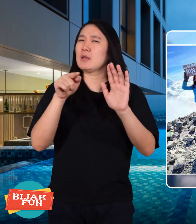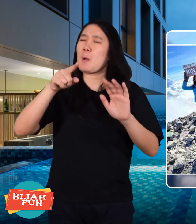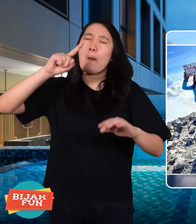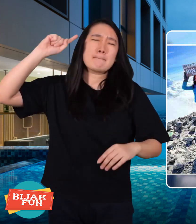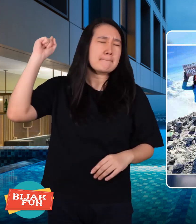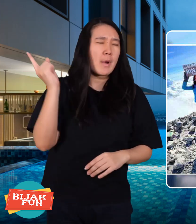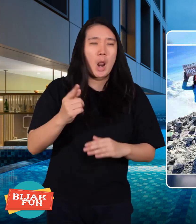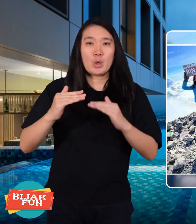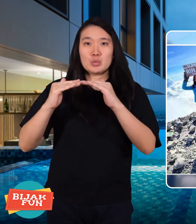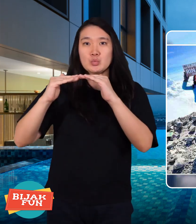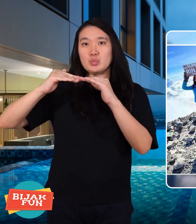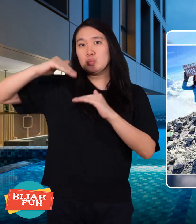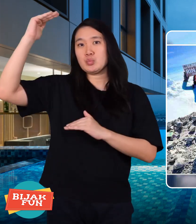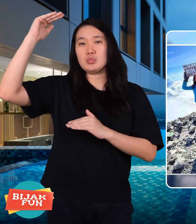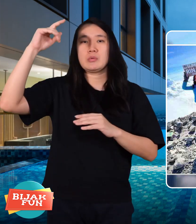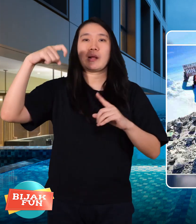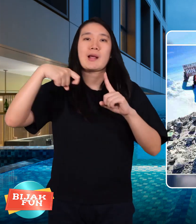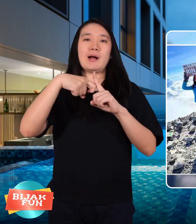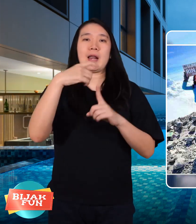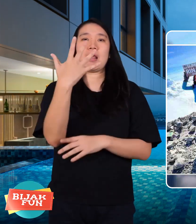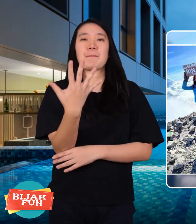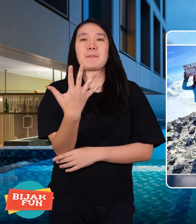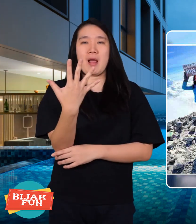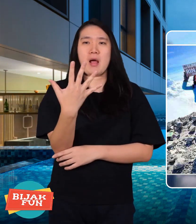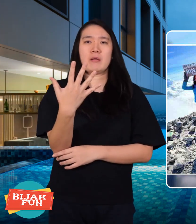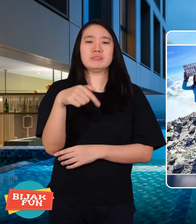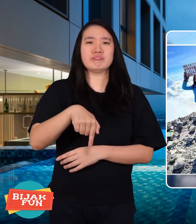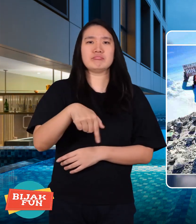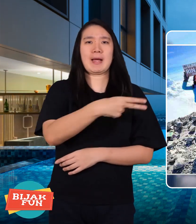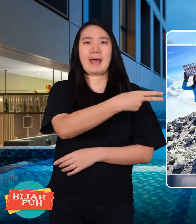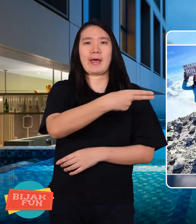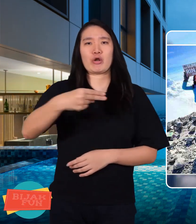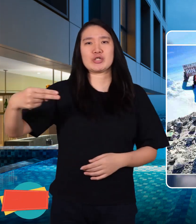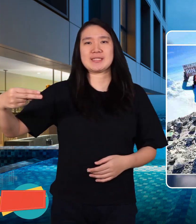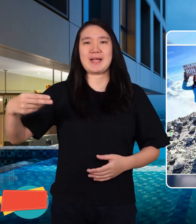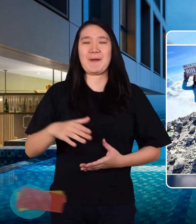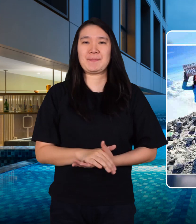gunung paling tinggi ke-5 di Indonesia.